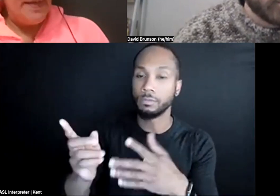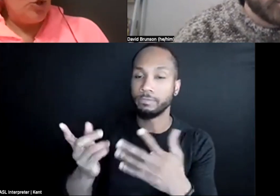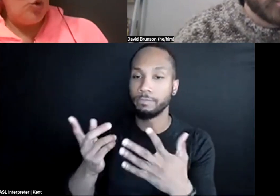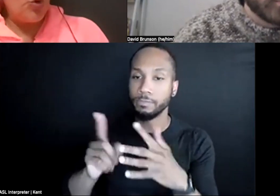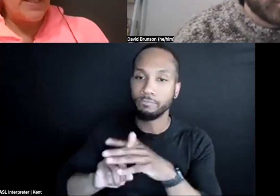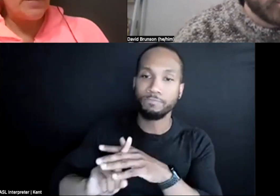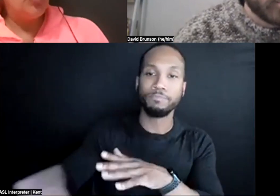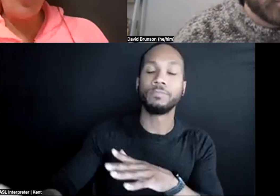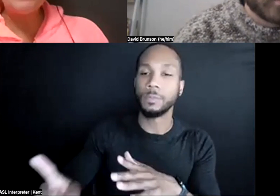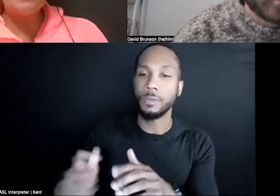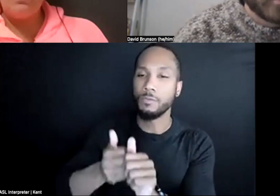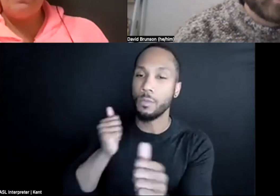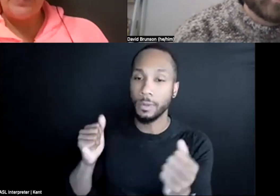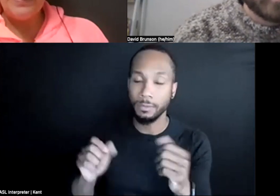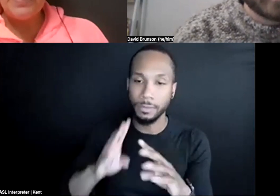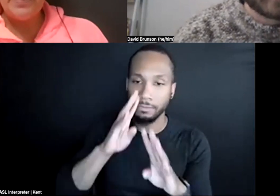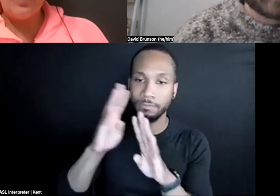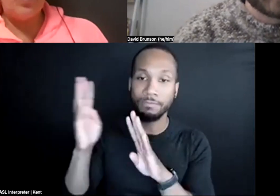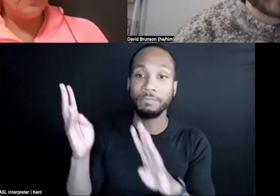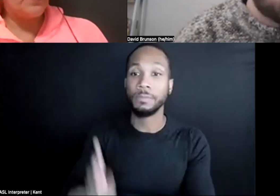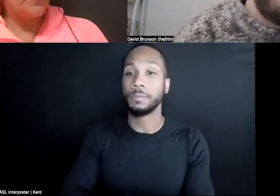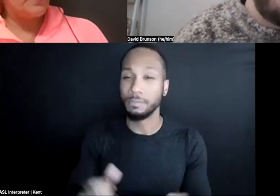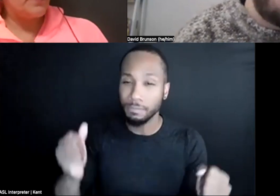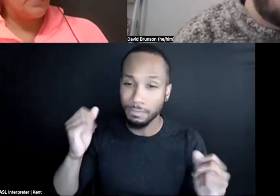Mil cruces no bastaron para bendecirlo